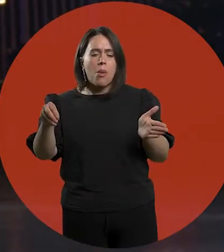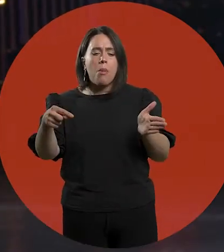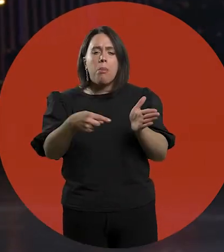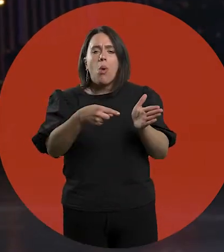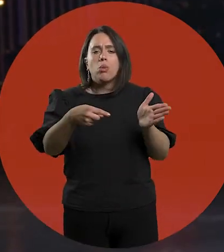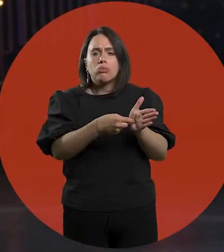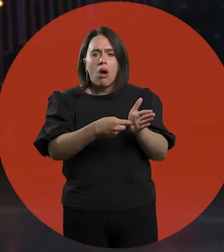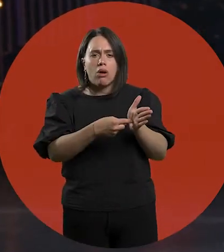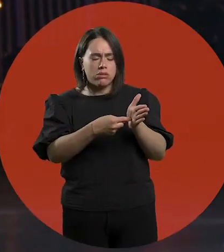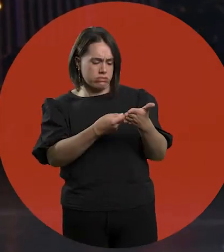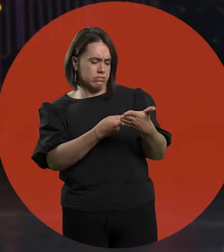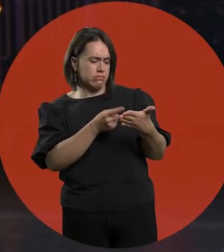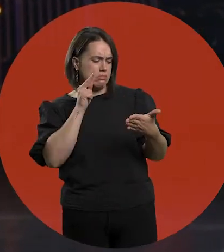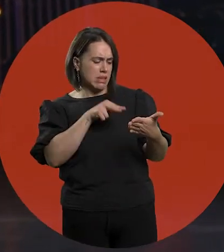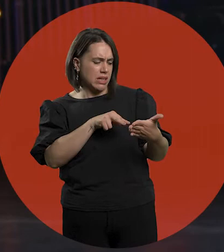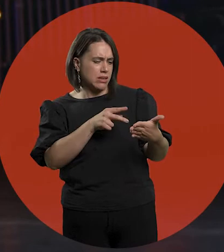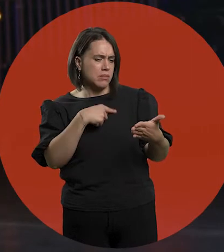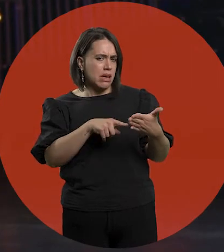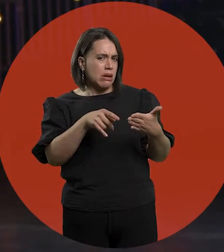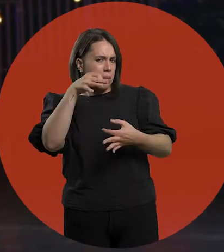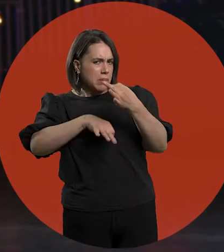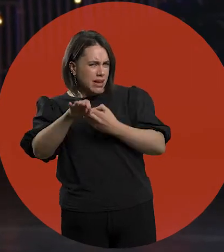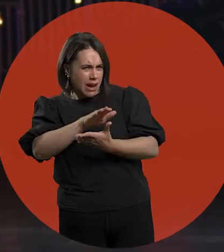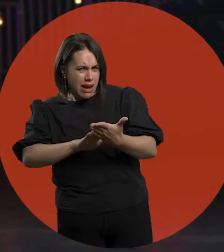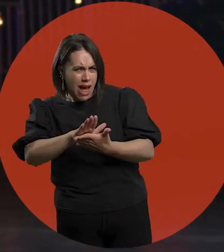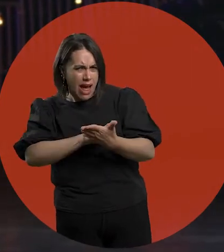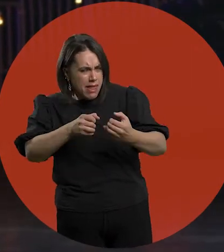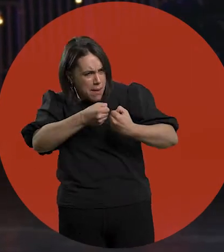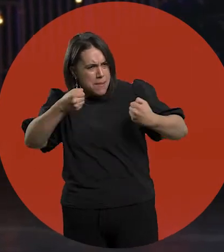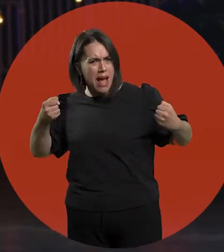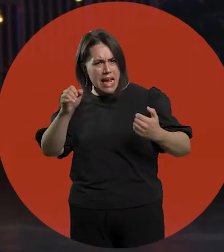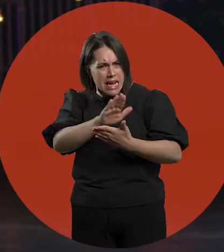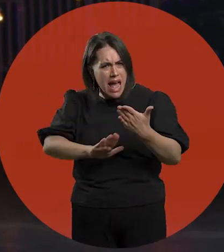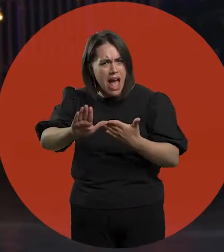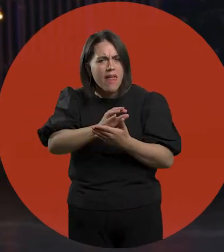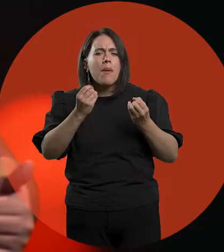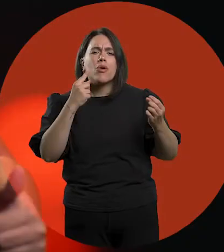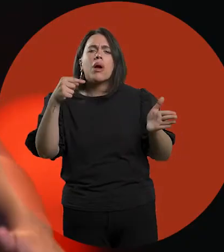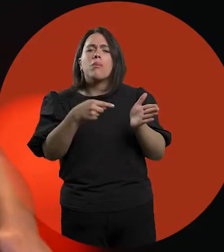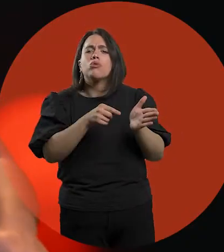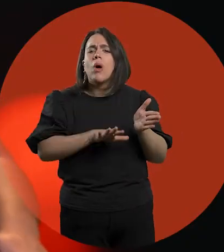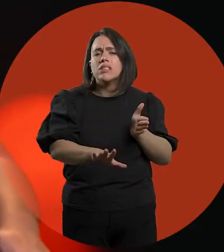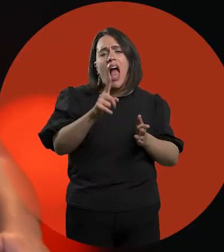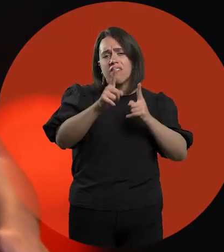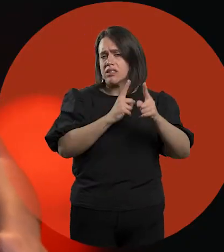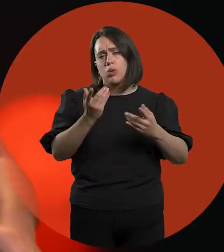Un número en una hoja sin una explicación. "¿Por qué me diste eso?" También es injusto a veces.